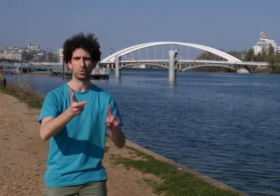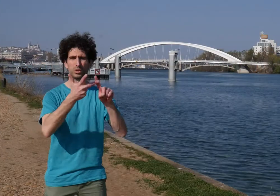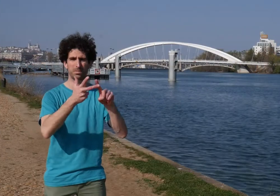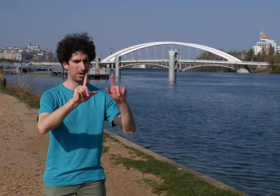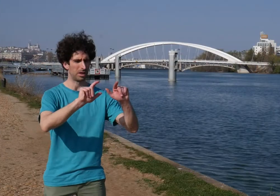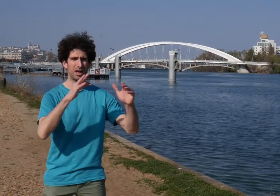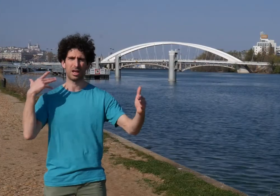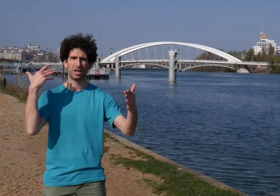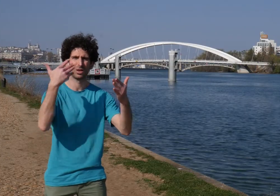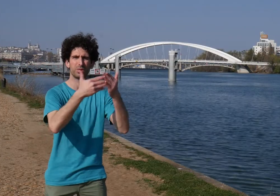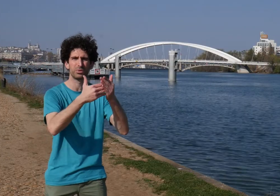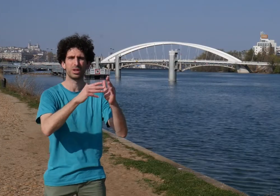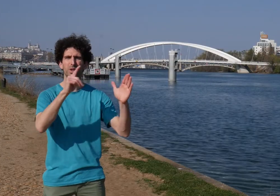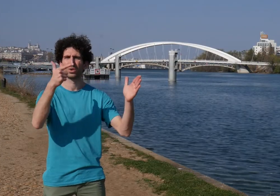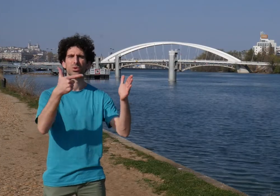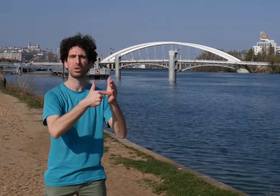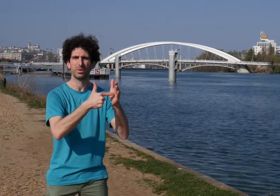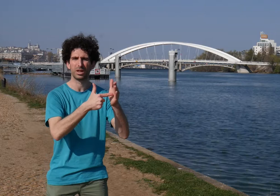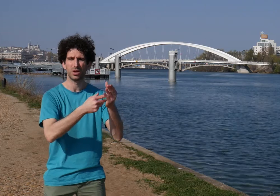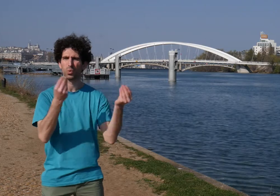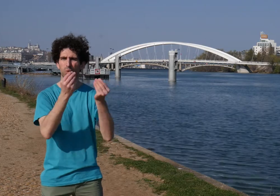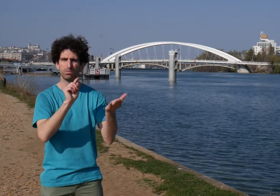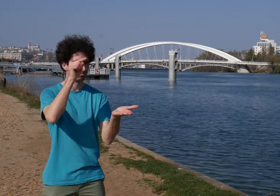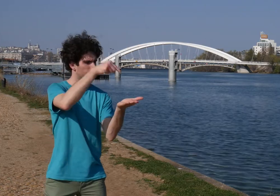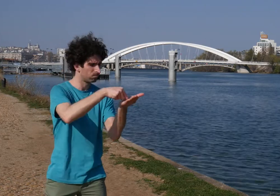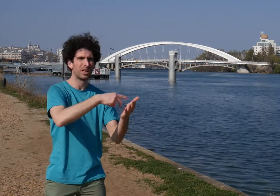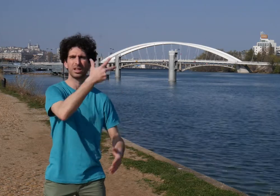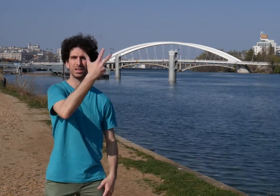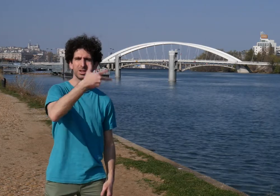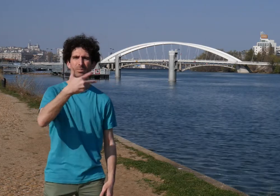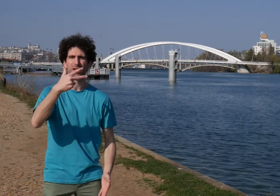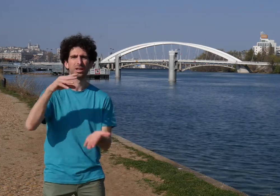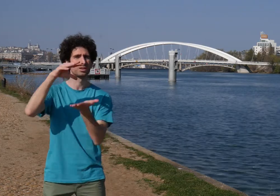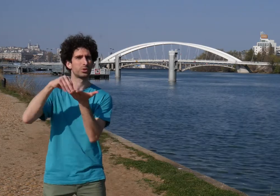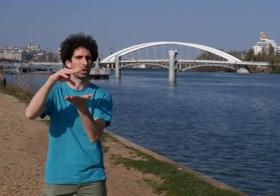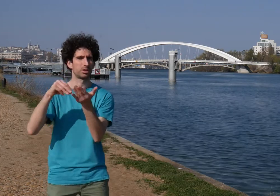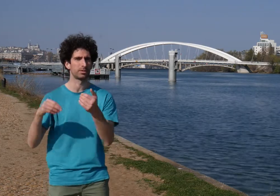Un troisième tunnel est là depuis 2000. Où ça ? Entre le Danemark et la Suède.